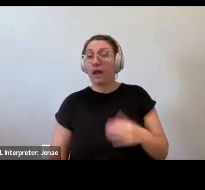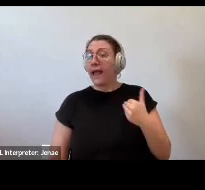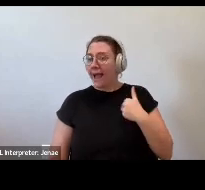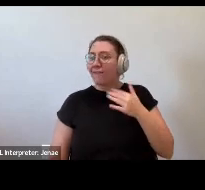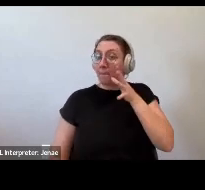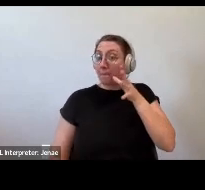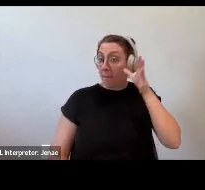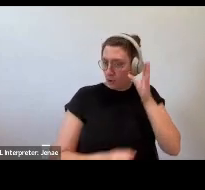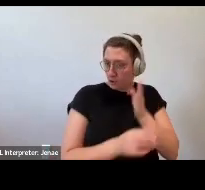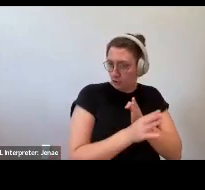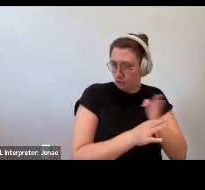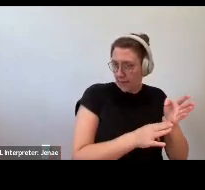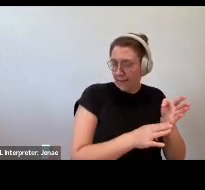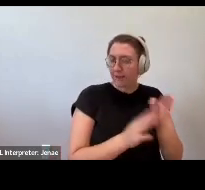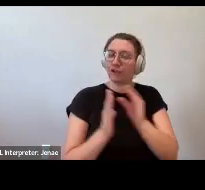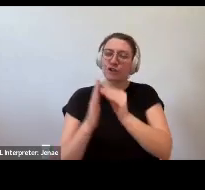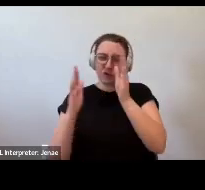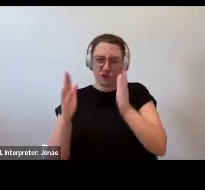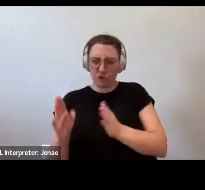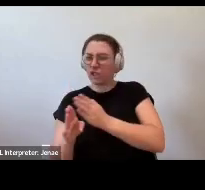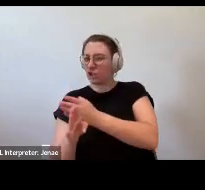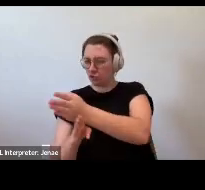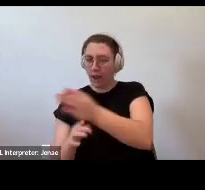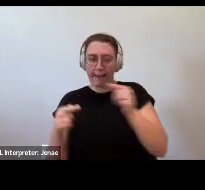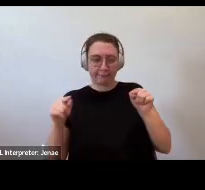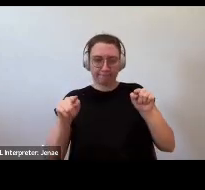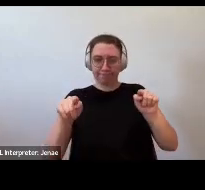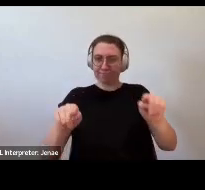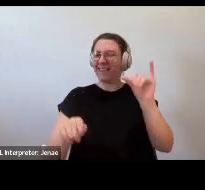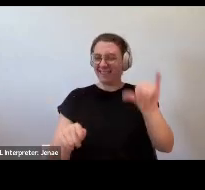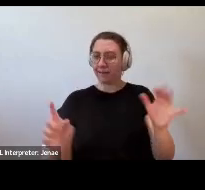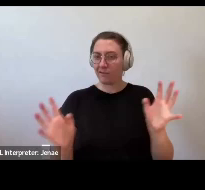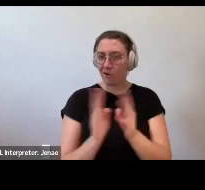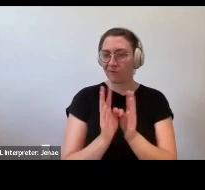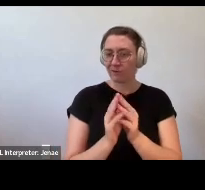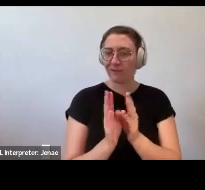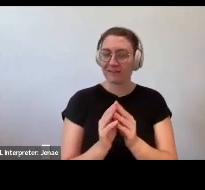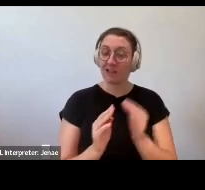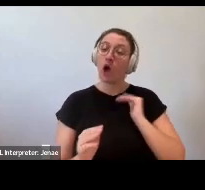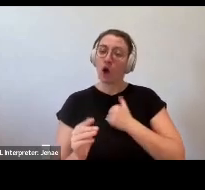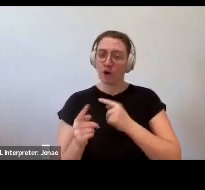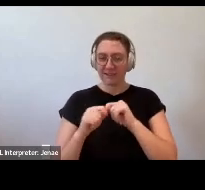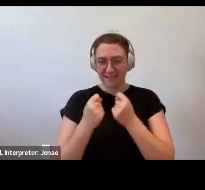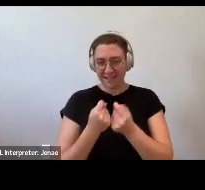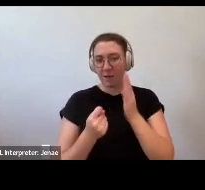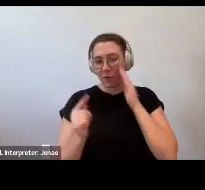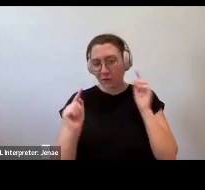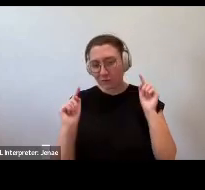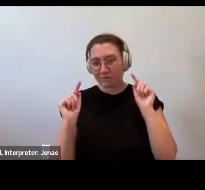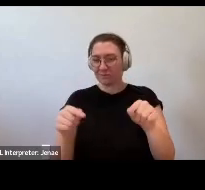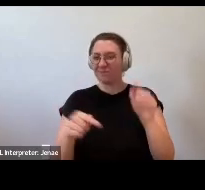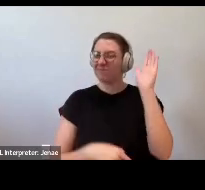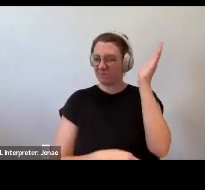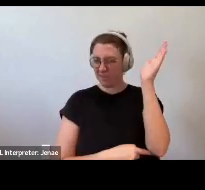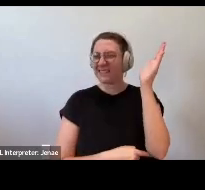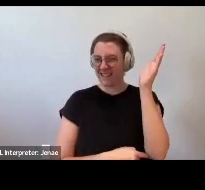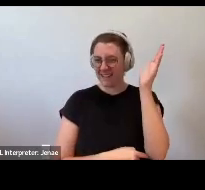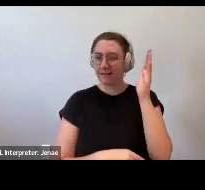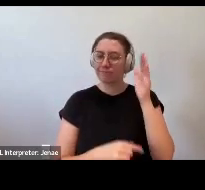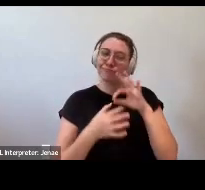En esa conferencia habrá un taller para padres y otro para estudiantes. Nuestro equipo irá allí y presentará sobre tecnología